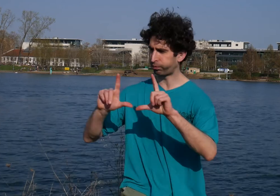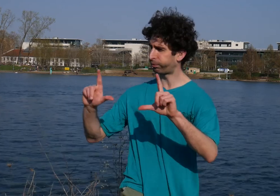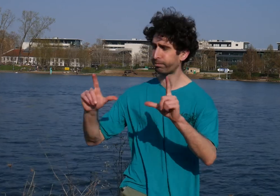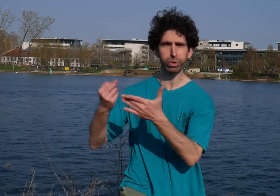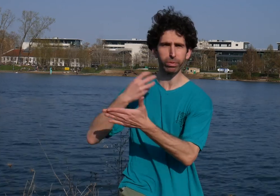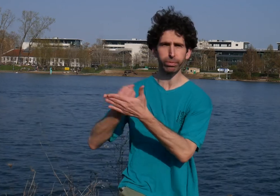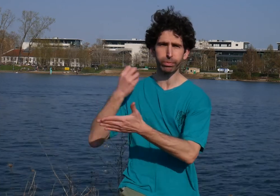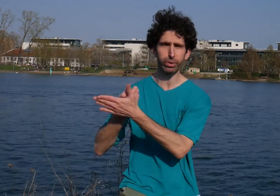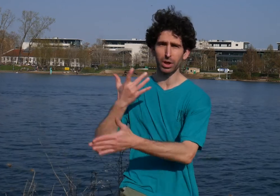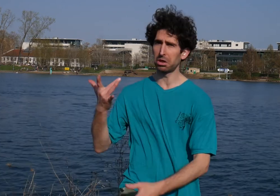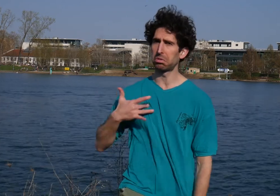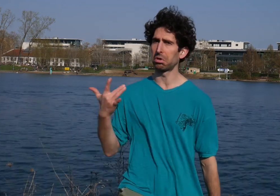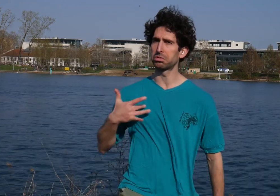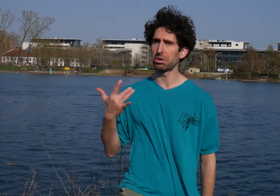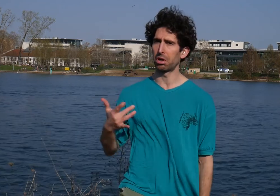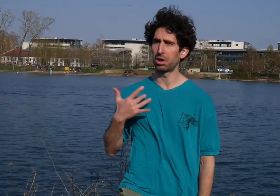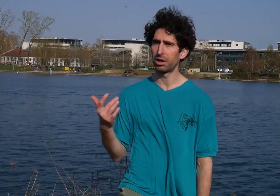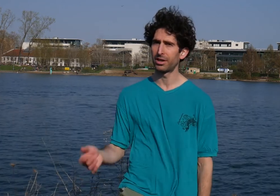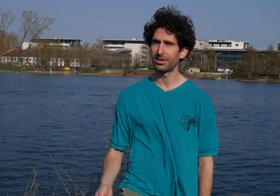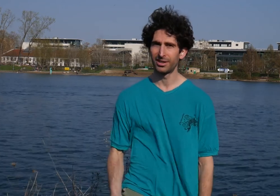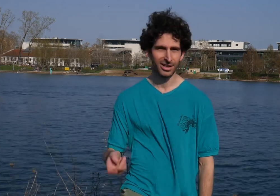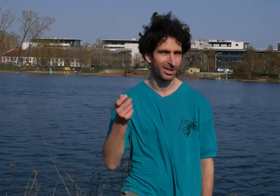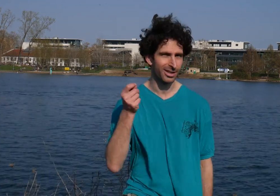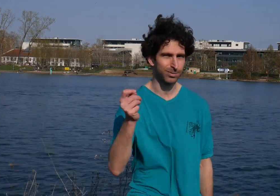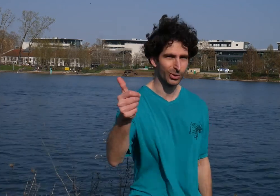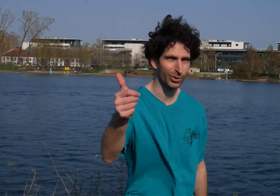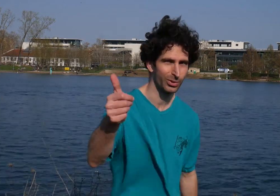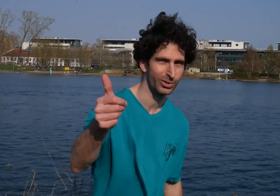avec des informations intéressantes. A bientôt.